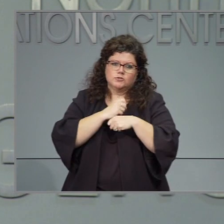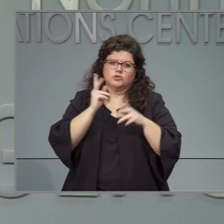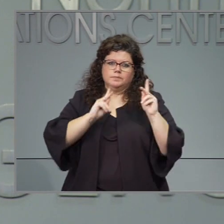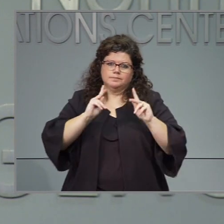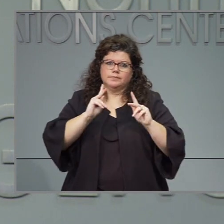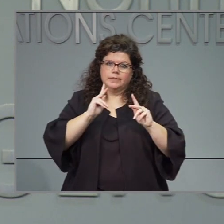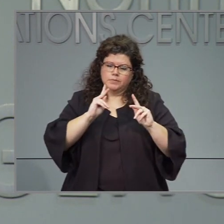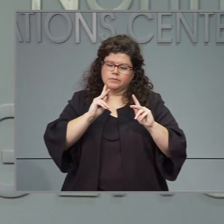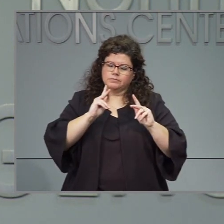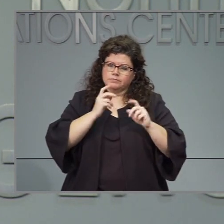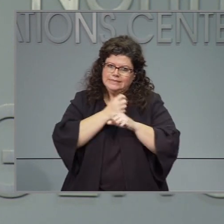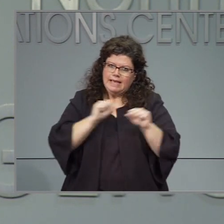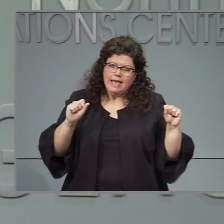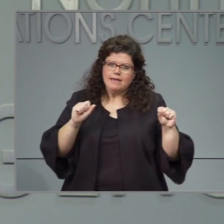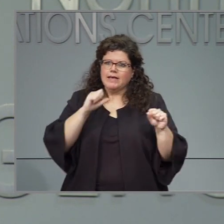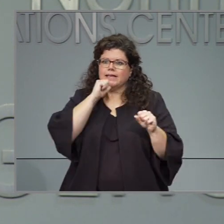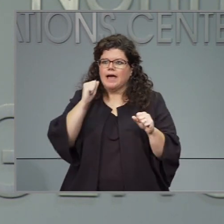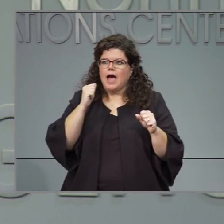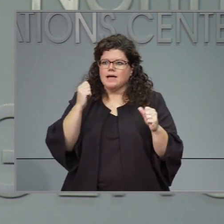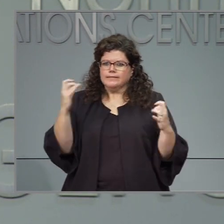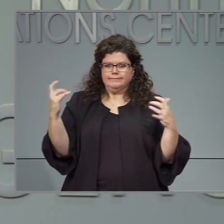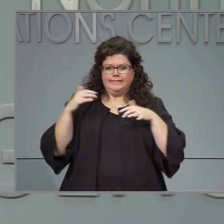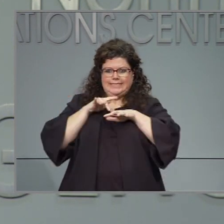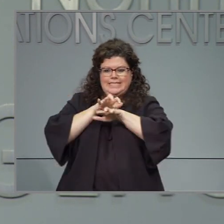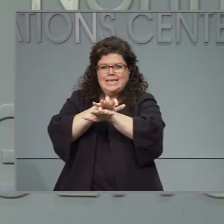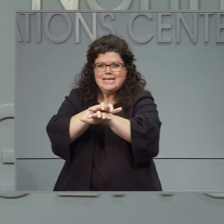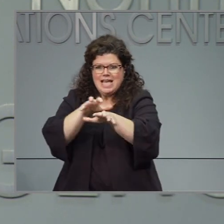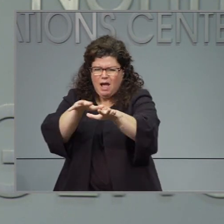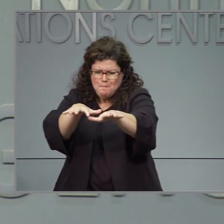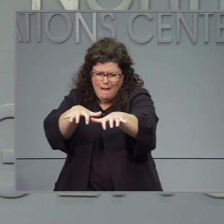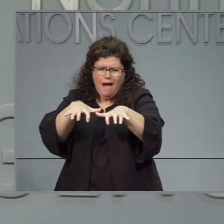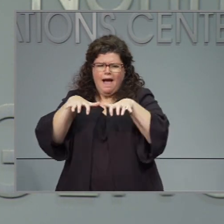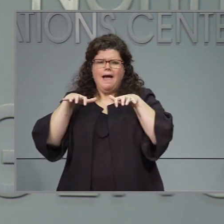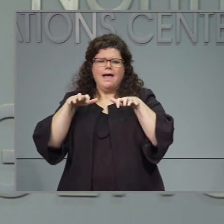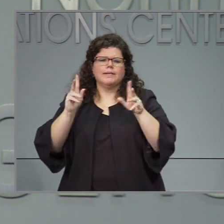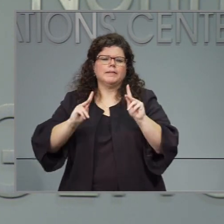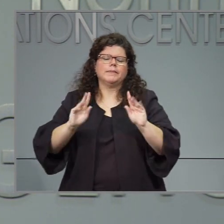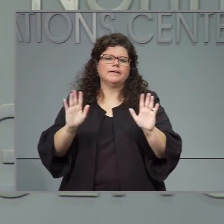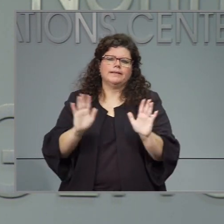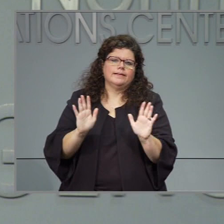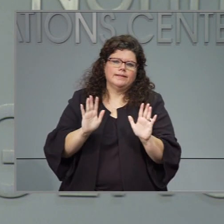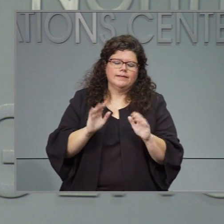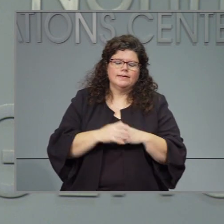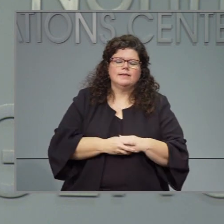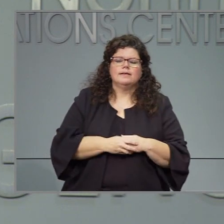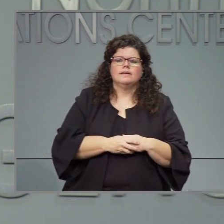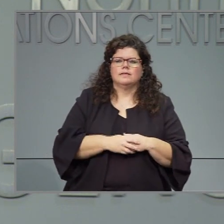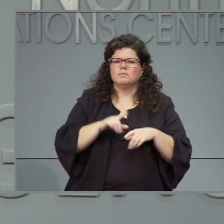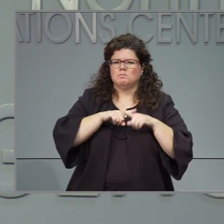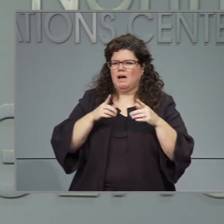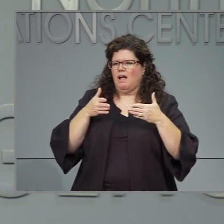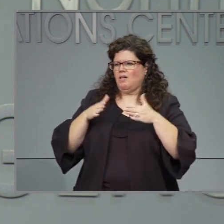y que no haya reuniones ignis los espacios de del cines.